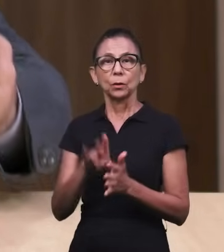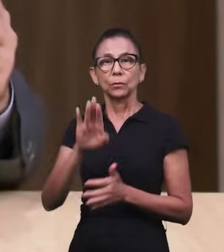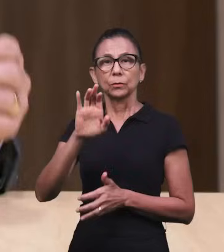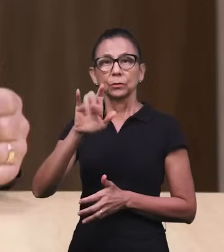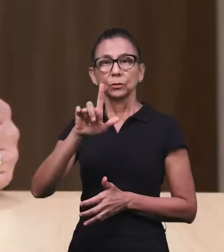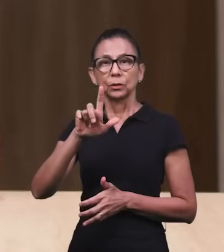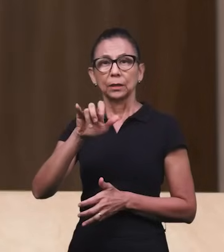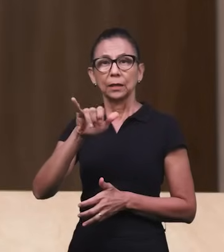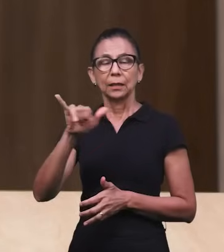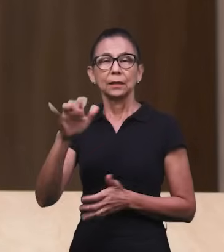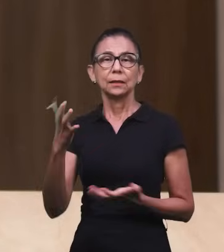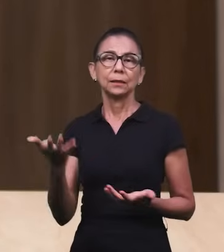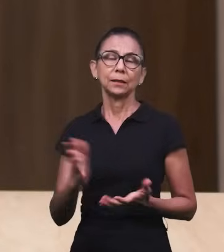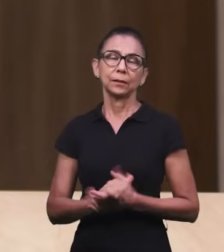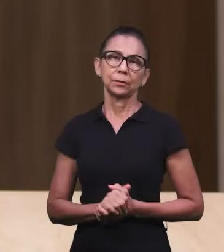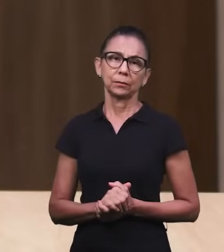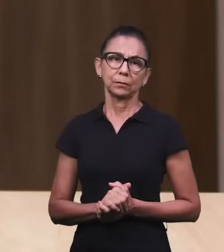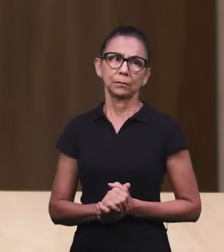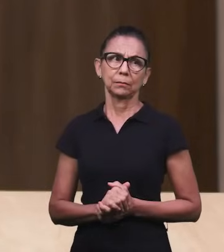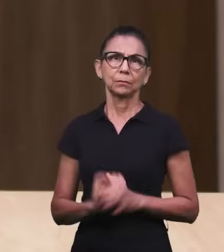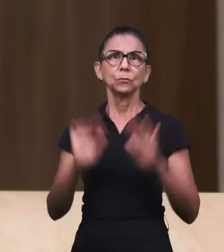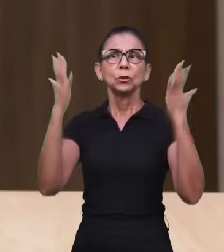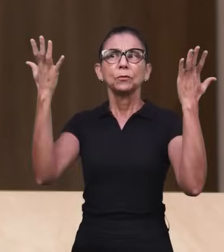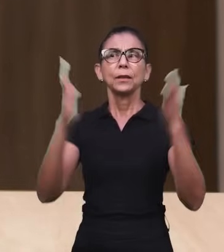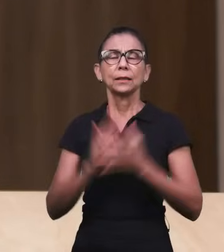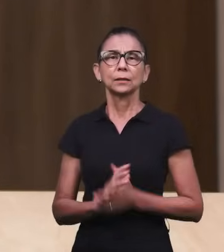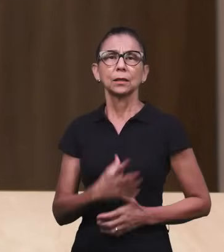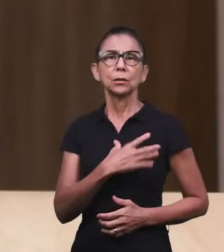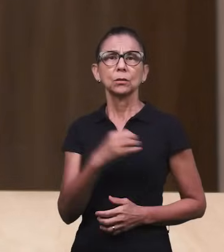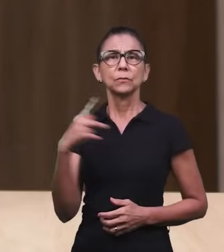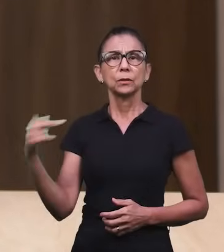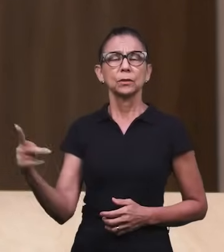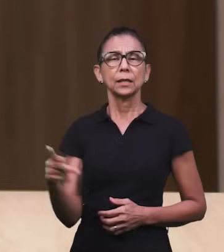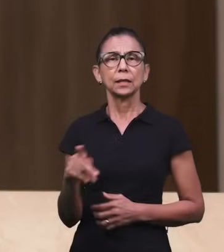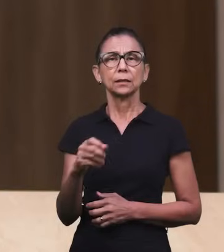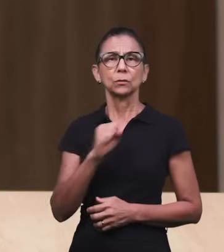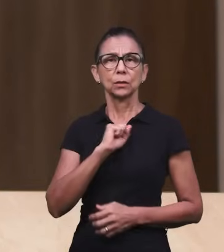Sum sacerdote onde é que tava festa ali onde é que tava alegria ali se o senhor não estava